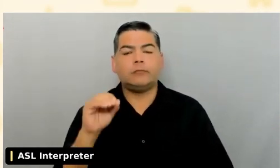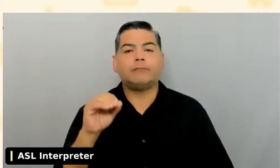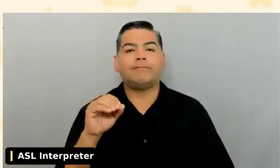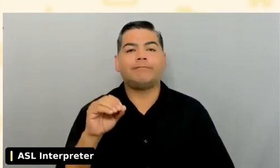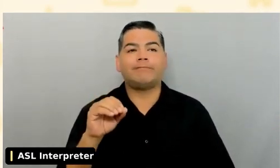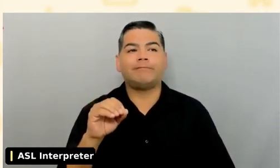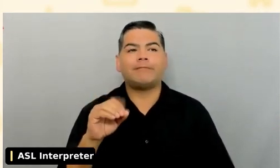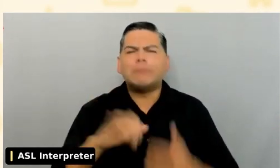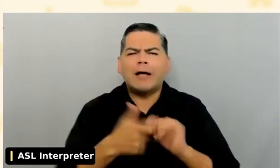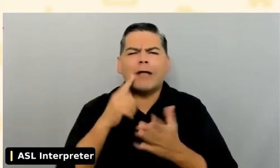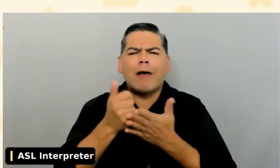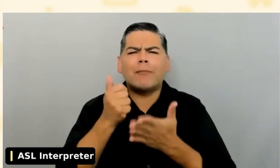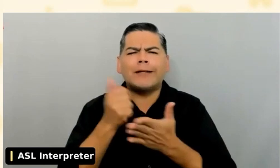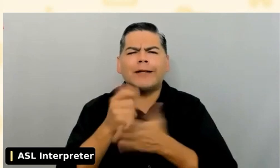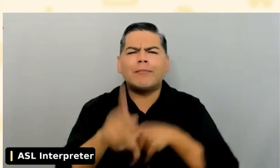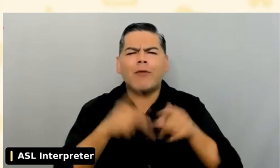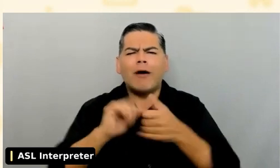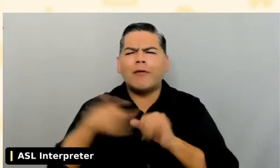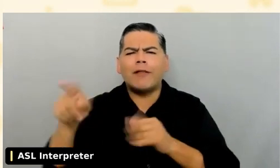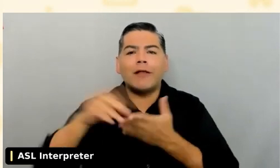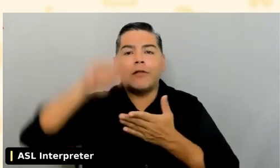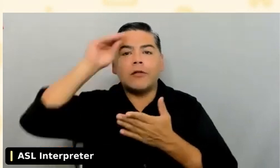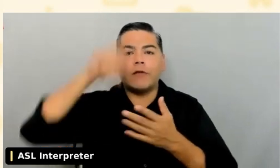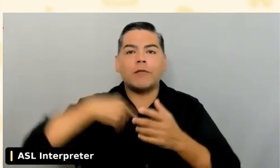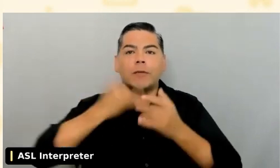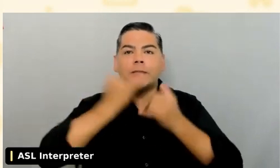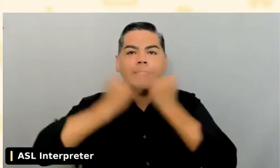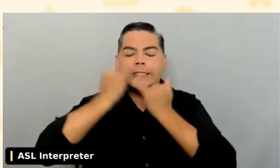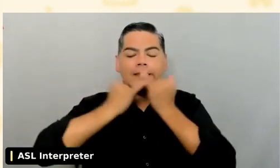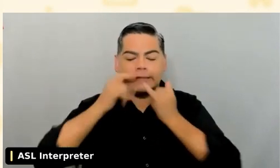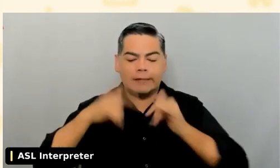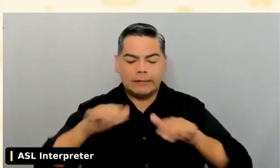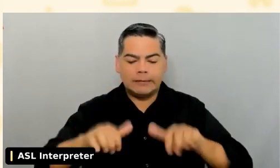¿Cómo ayuda eso a alguien? ¿Cómo aprenden de los errores que cometen?